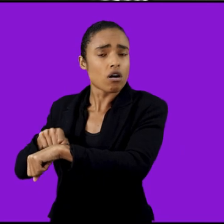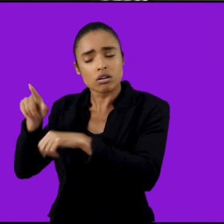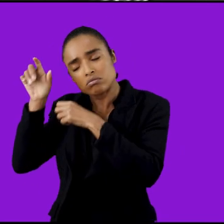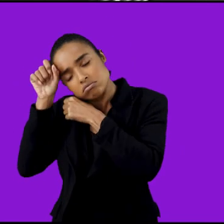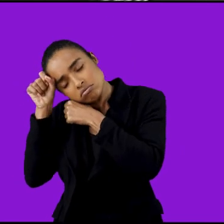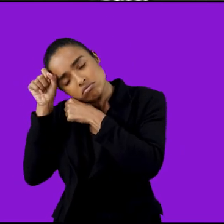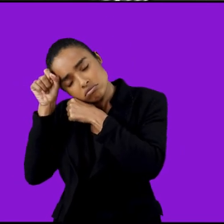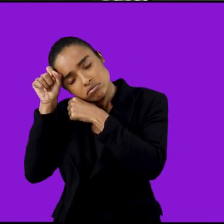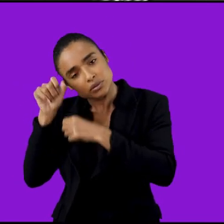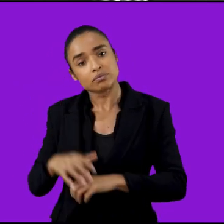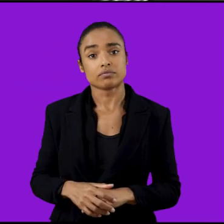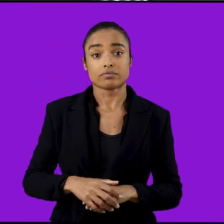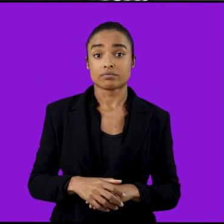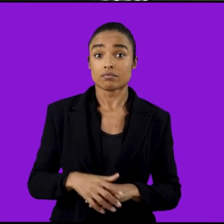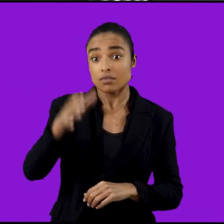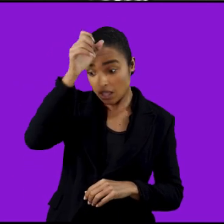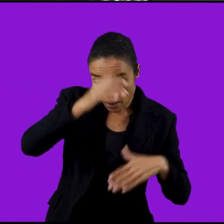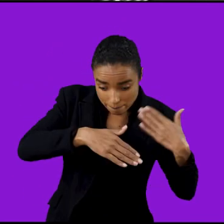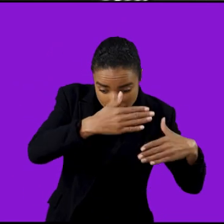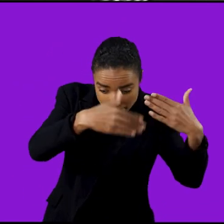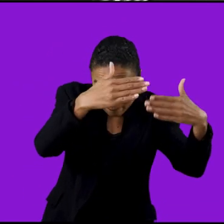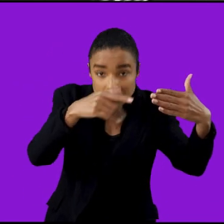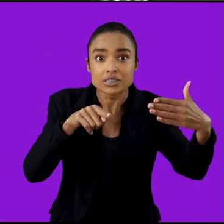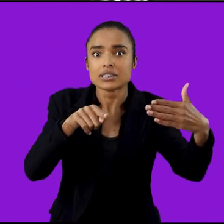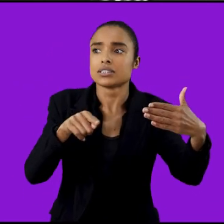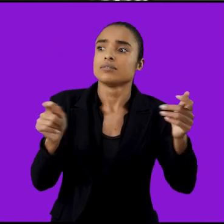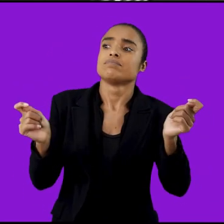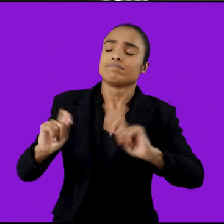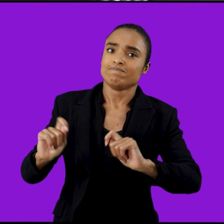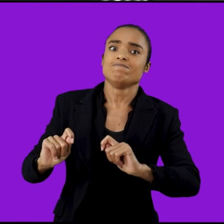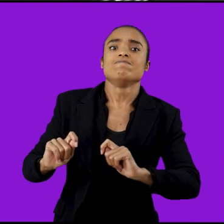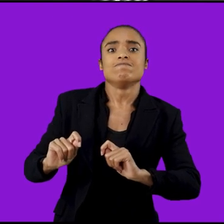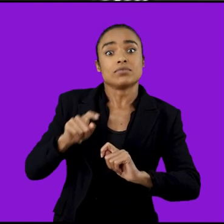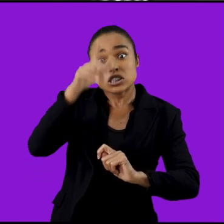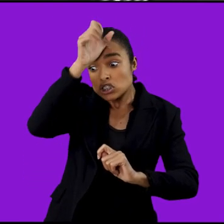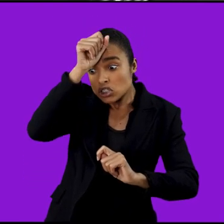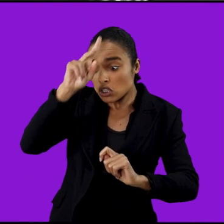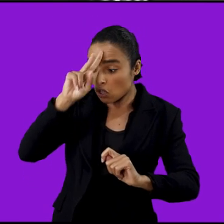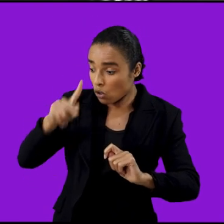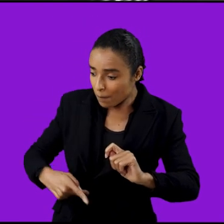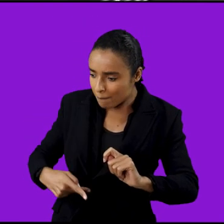quando o aprendiz se realiza é que nasce o mestre, sabe? Quando você entende que o